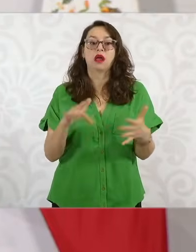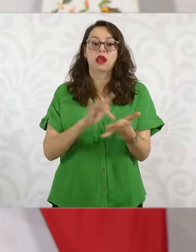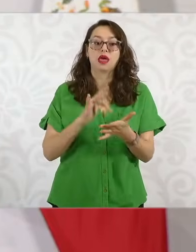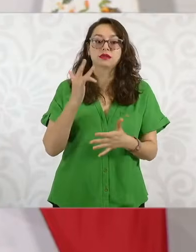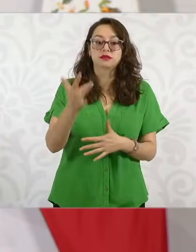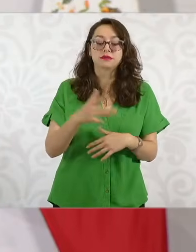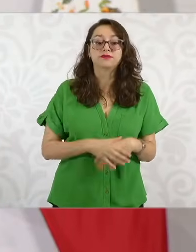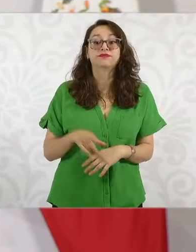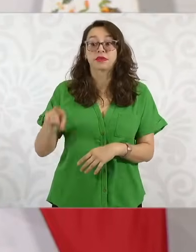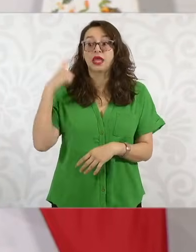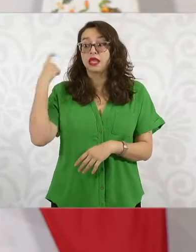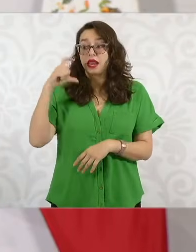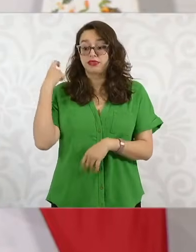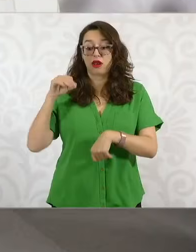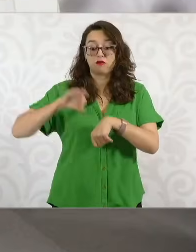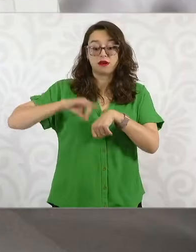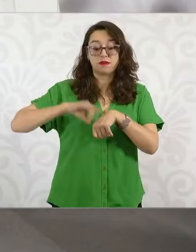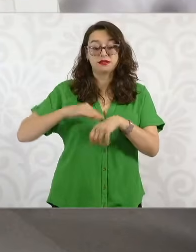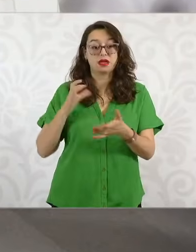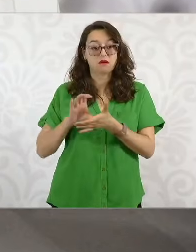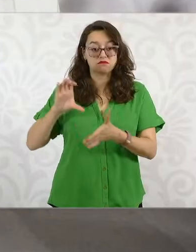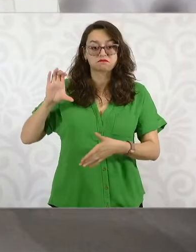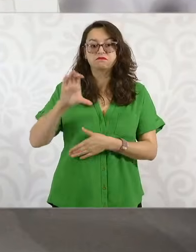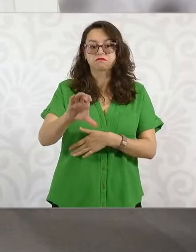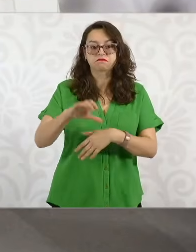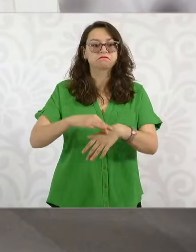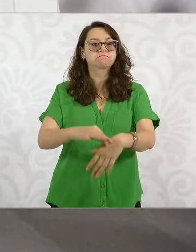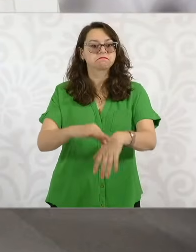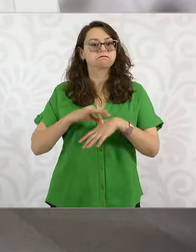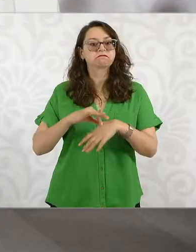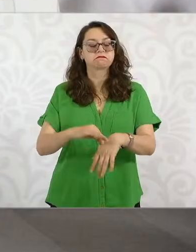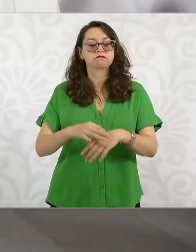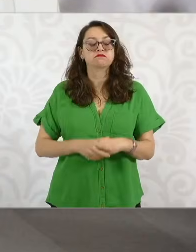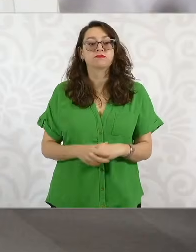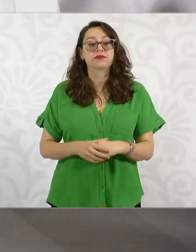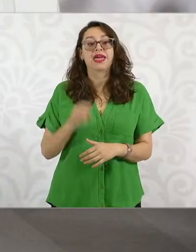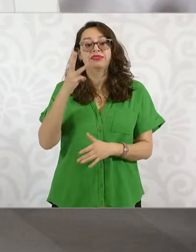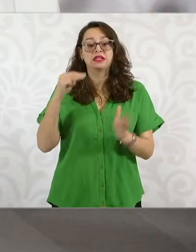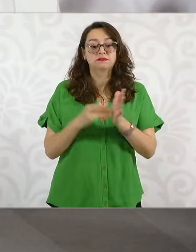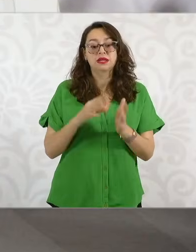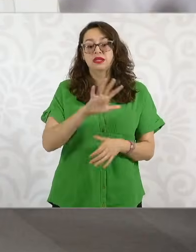de Querétaro hoy sea una realidad. El proyecto de inversión de ABOD es por 3,500 millones de pesos,